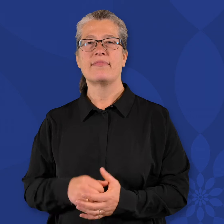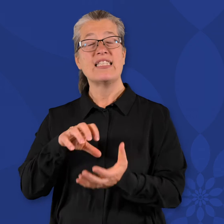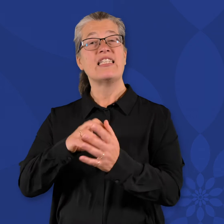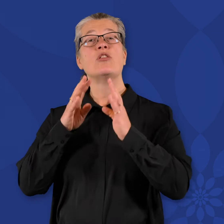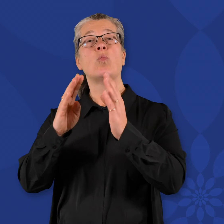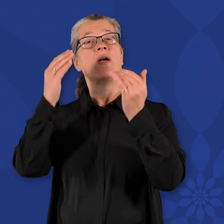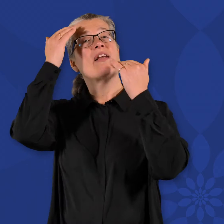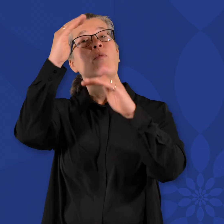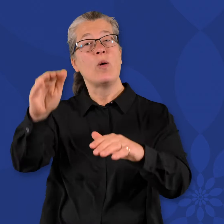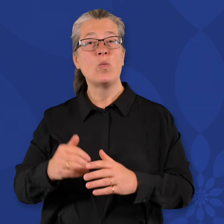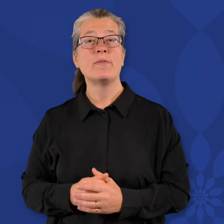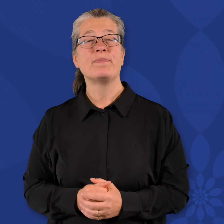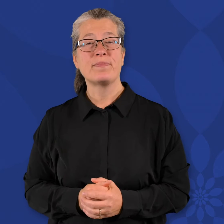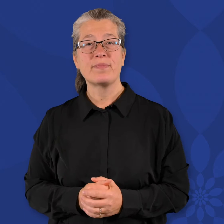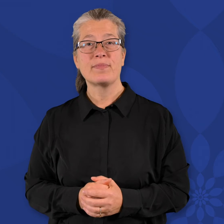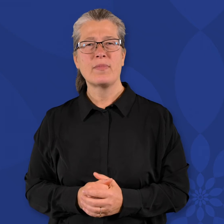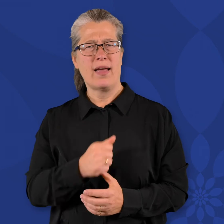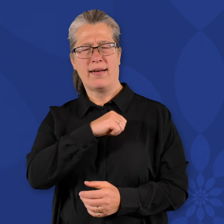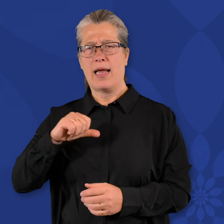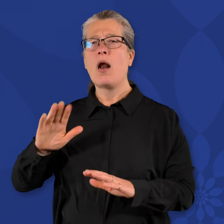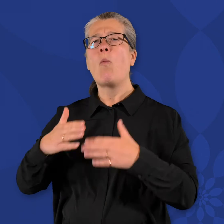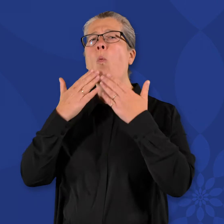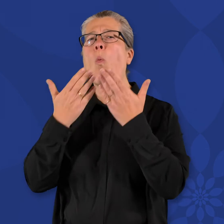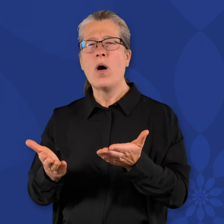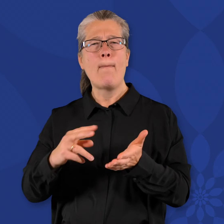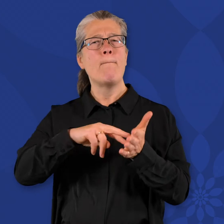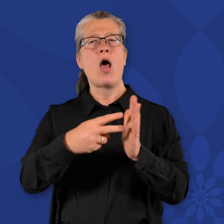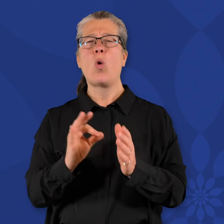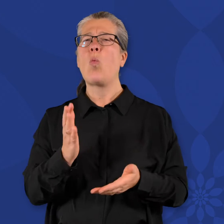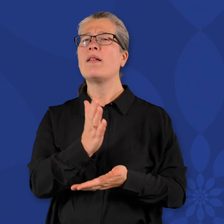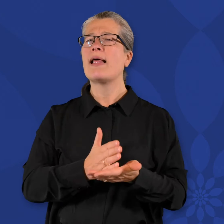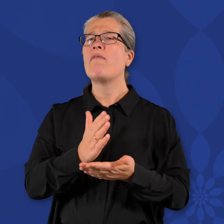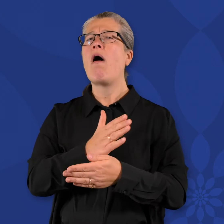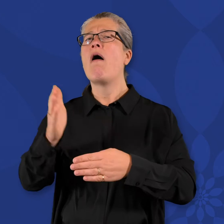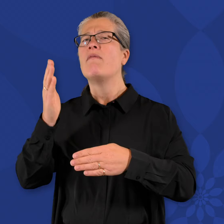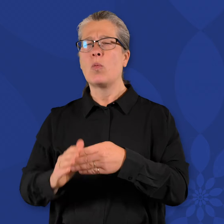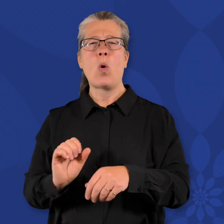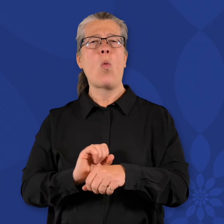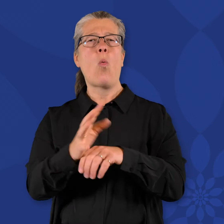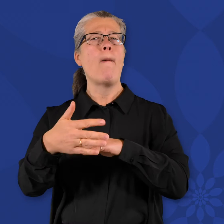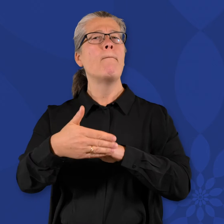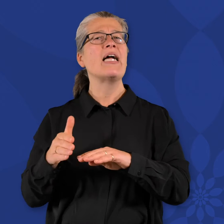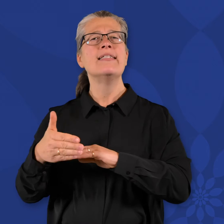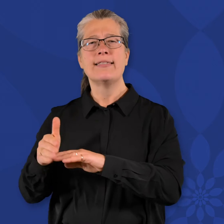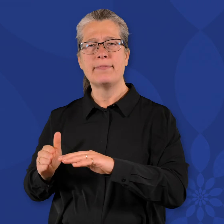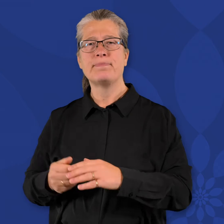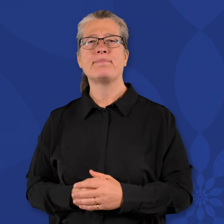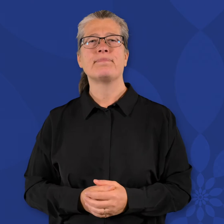Statsrådet informerar (21.4.2021): Regeringen har godkänt planen för att avveckla coronarestriktionerna.